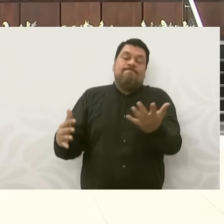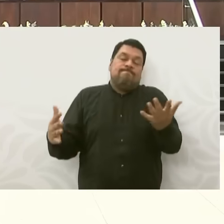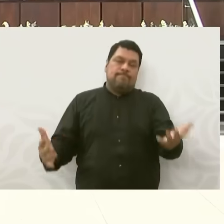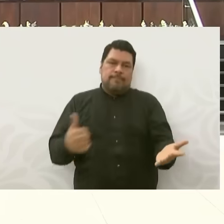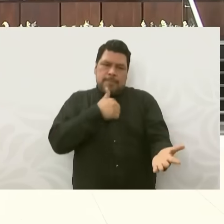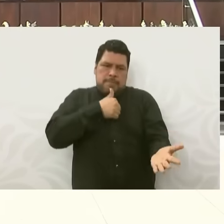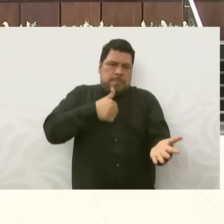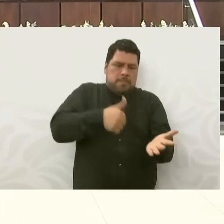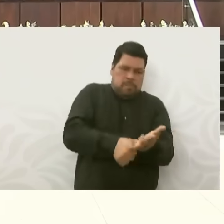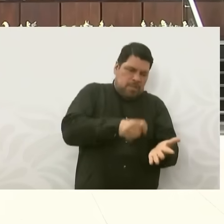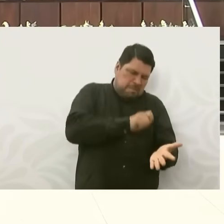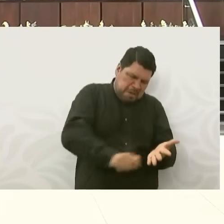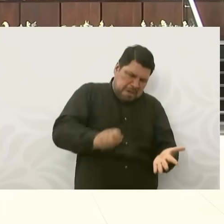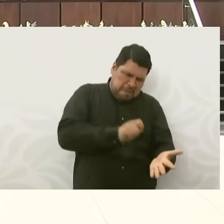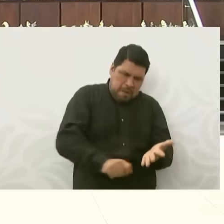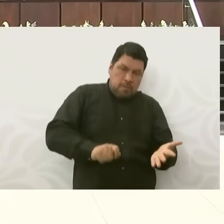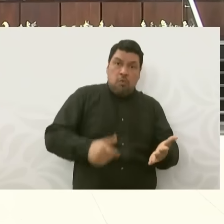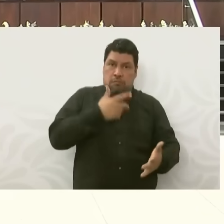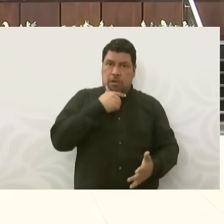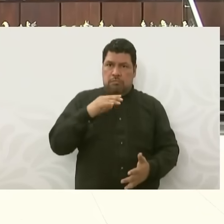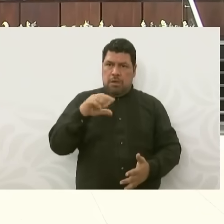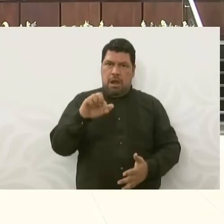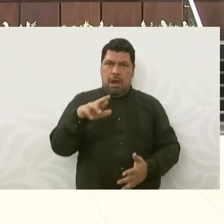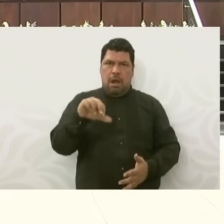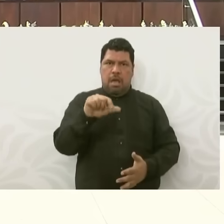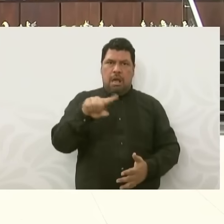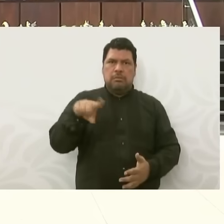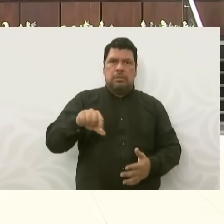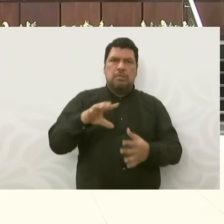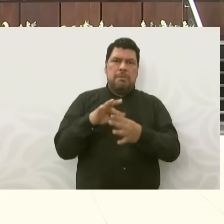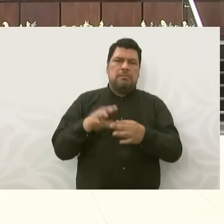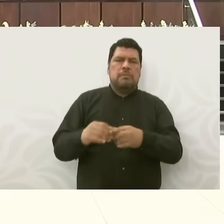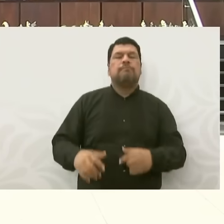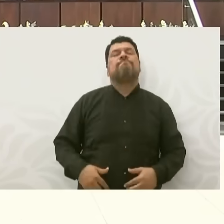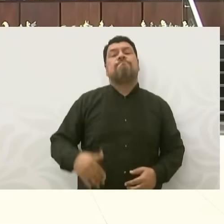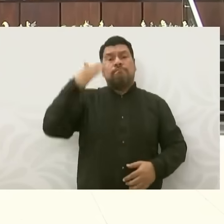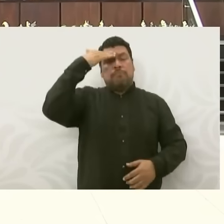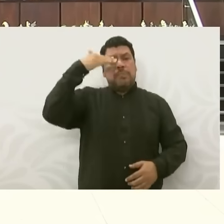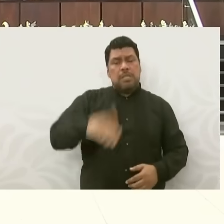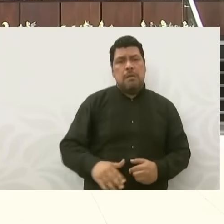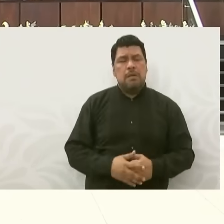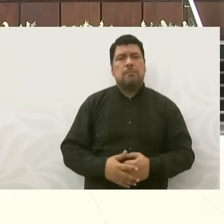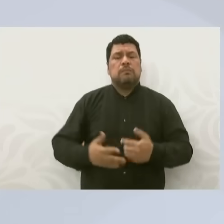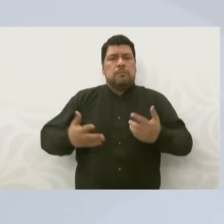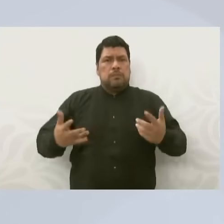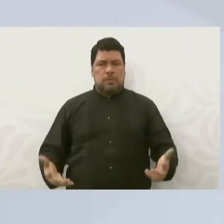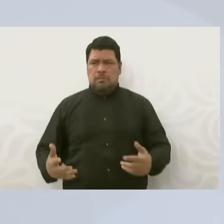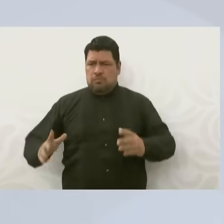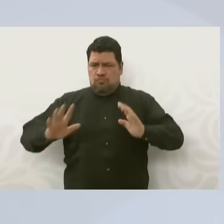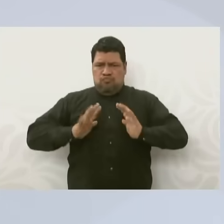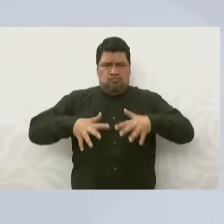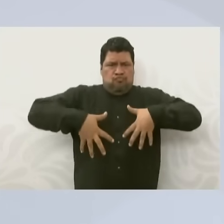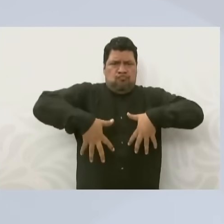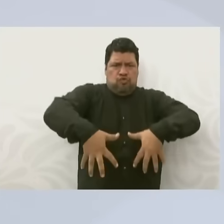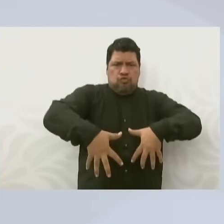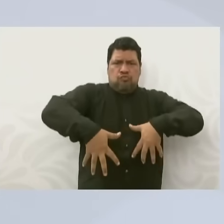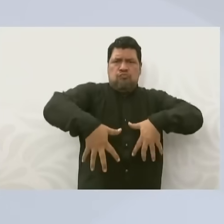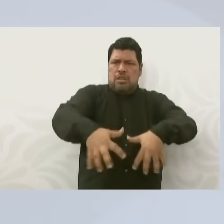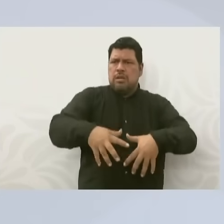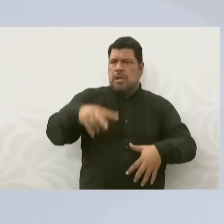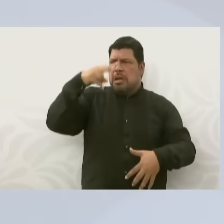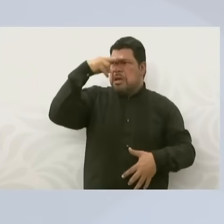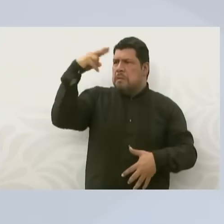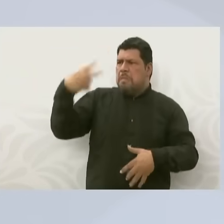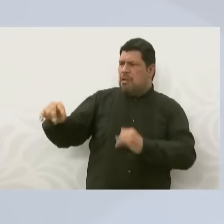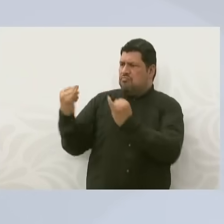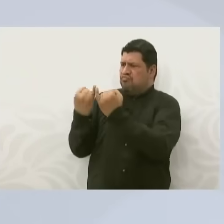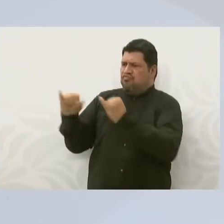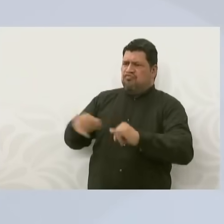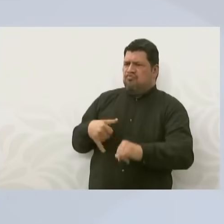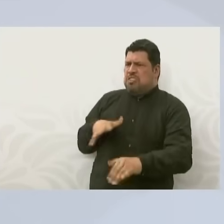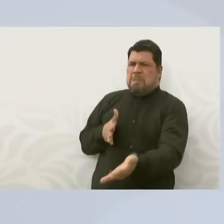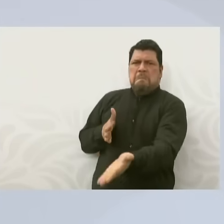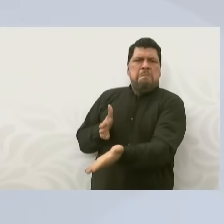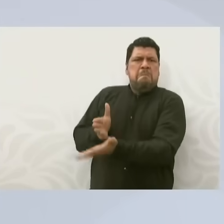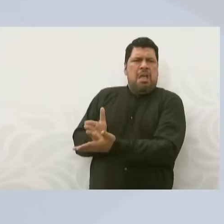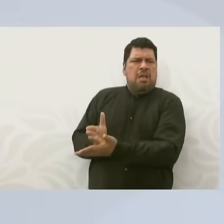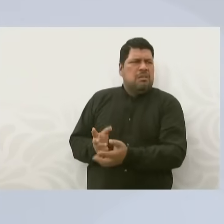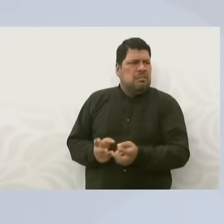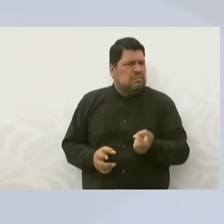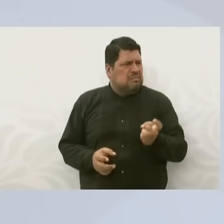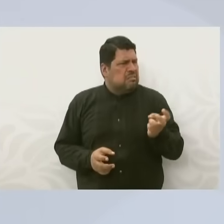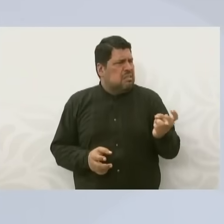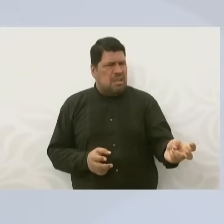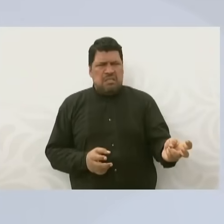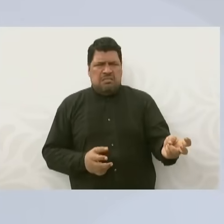donde Carranza afirma la permanencia de tropas en un país independiente y soberano es una invasión